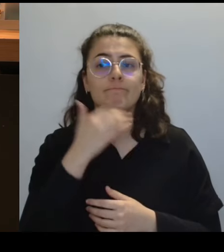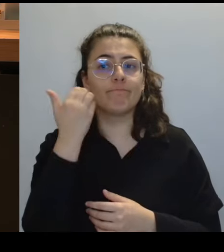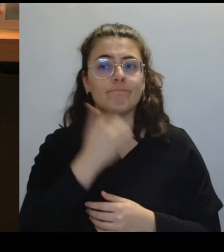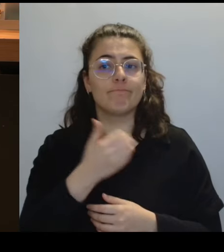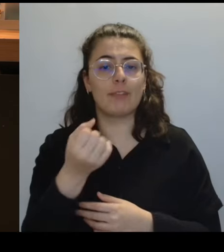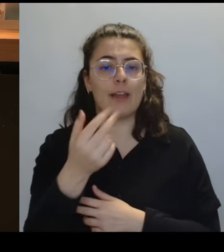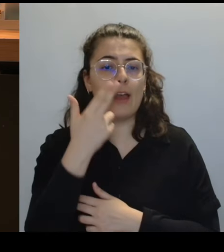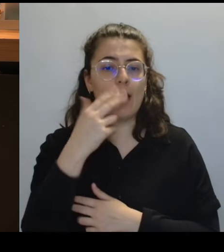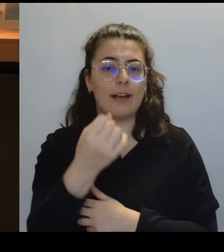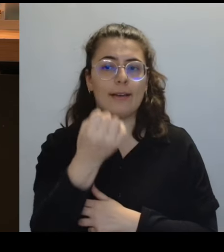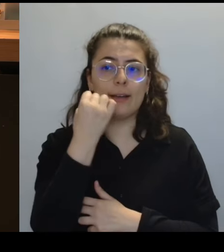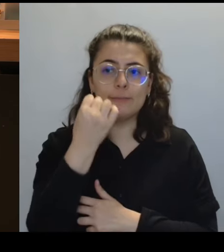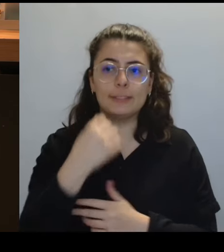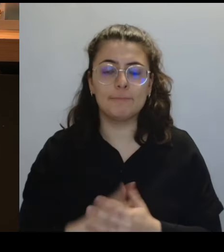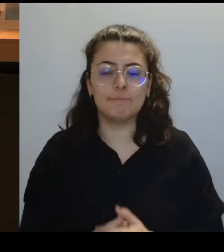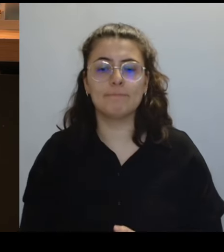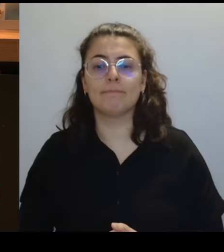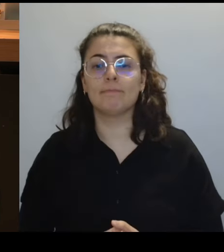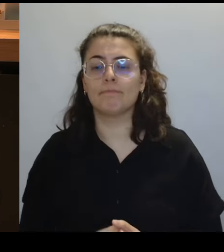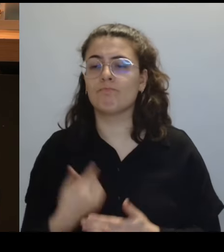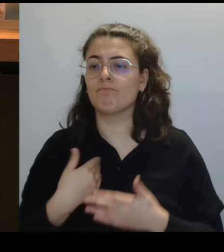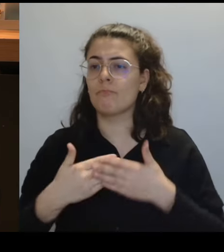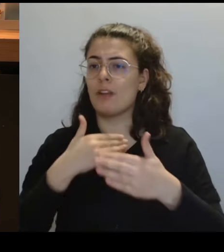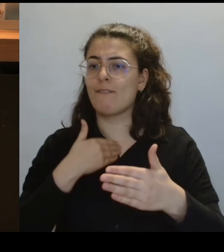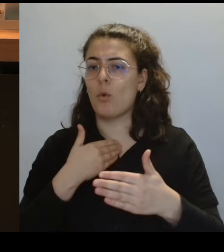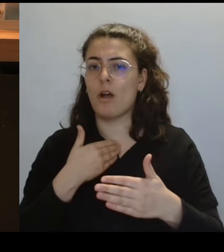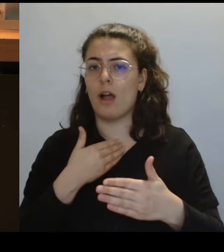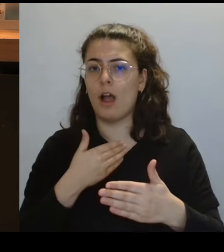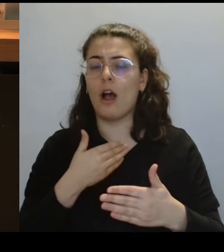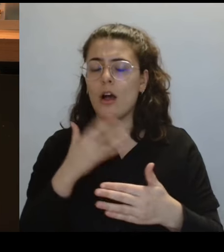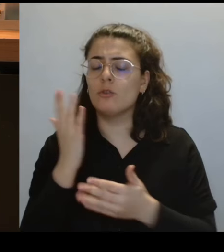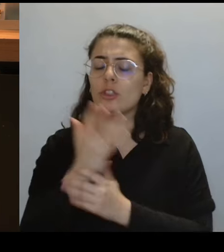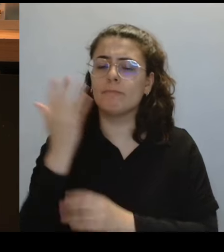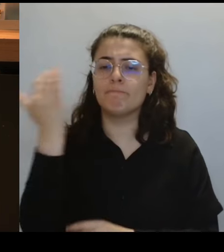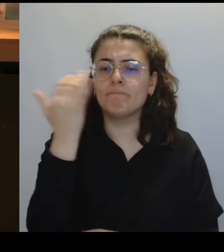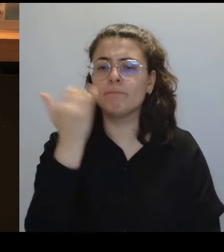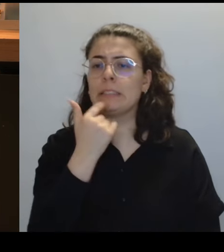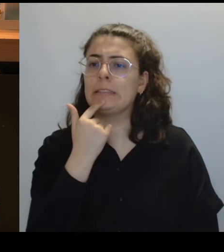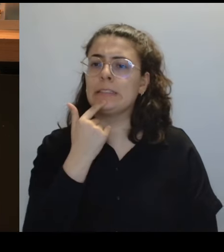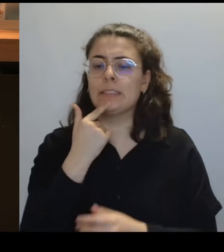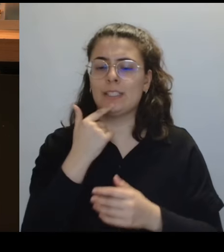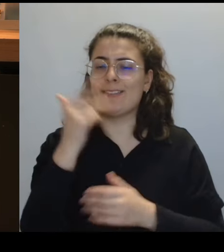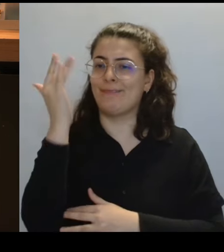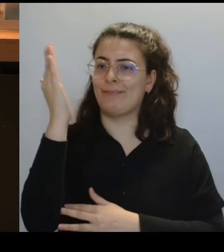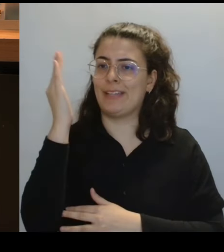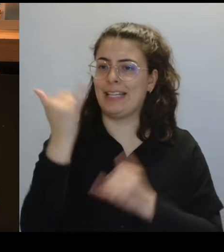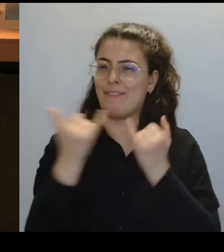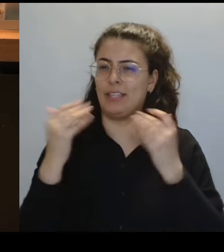nachgedacht, wie ich diese Rede beginne. Und ich hatte ein bisschen die Hoffnung, dass Sie Ihre Rede anders